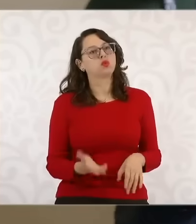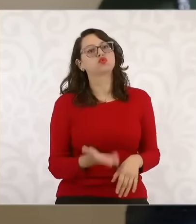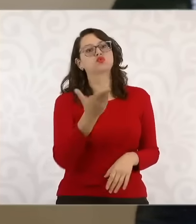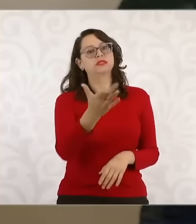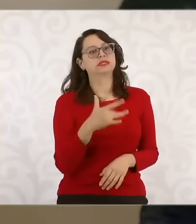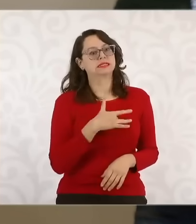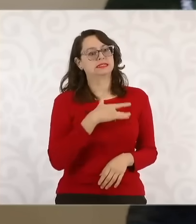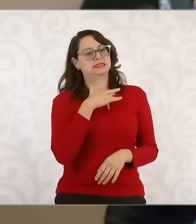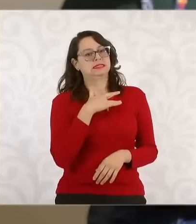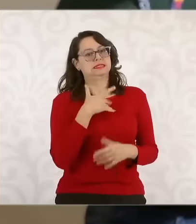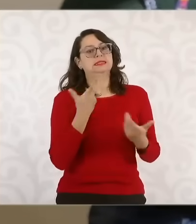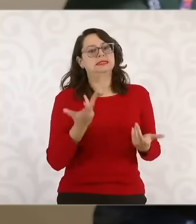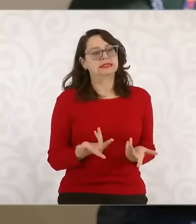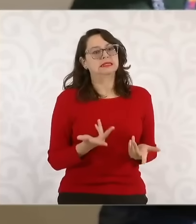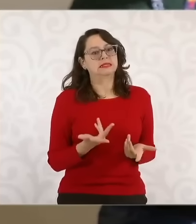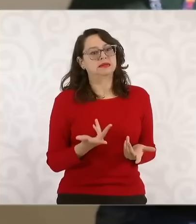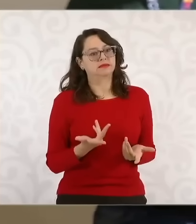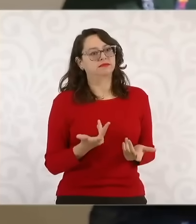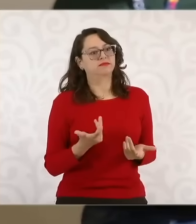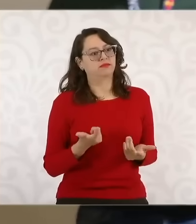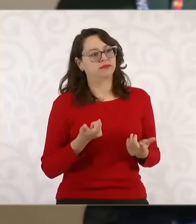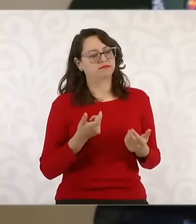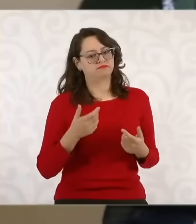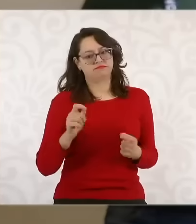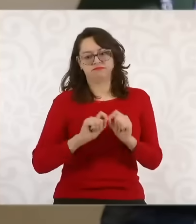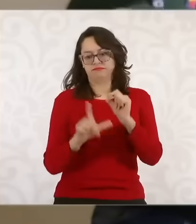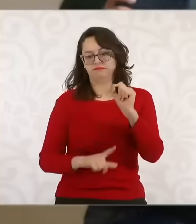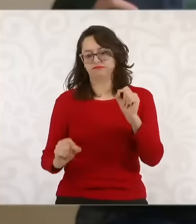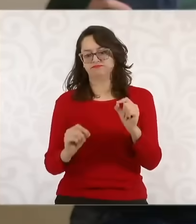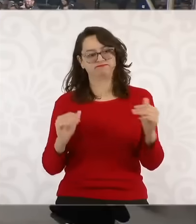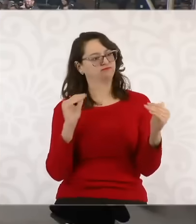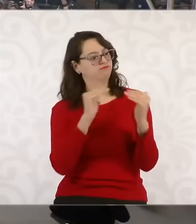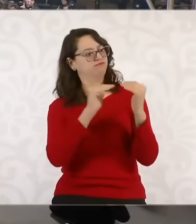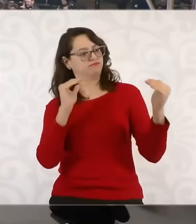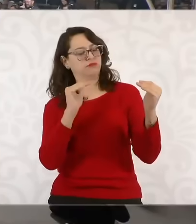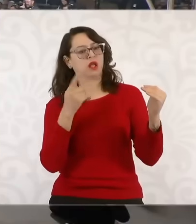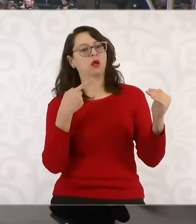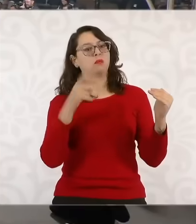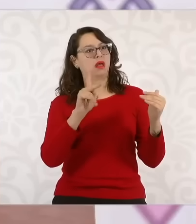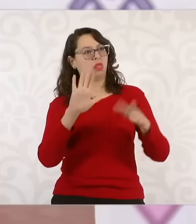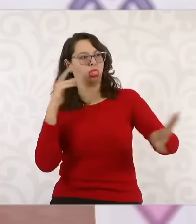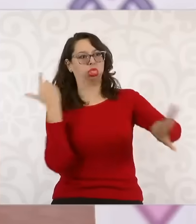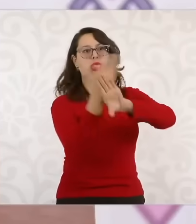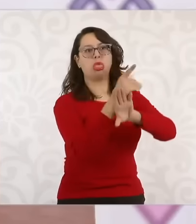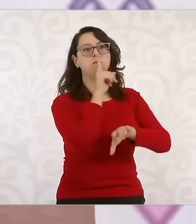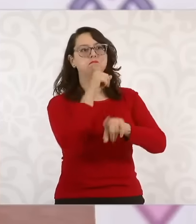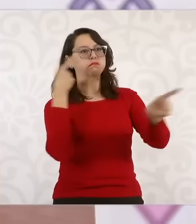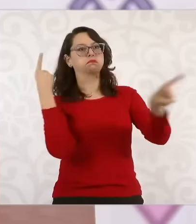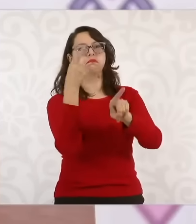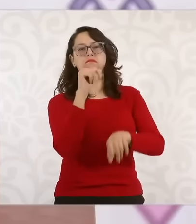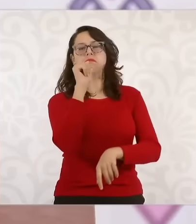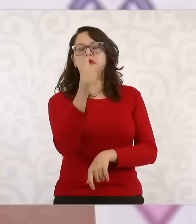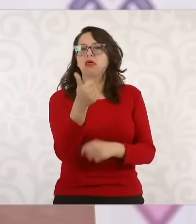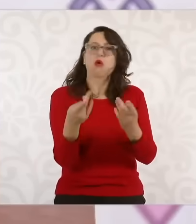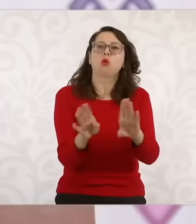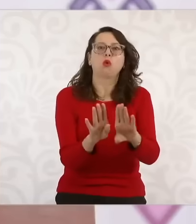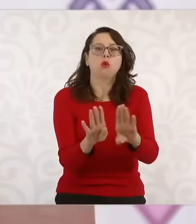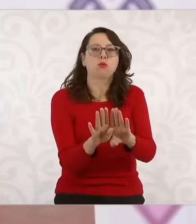sin ceder la soberanía, pero tampoco caer en la provocación? Con principios y al mismo tiempo,